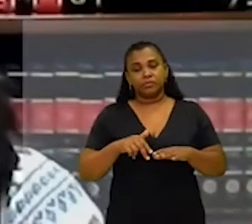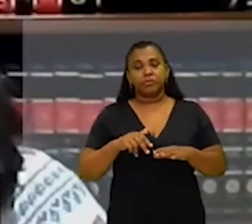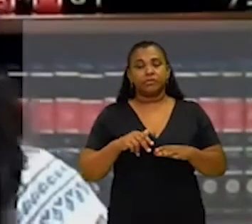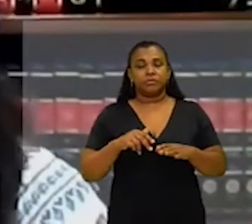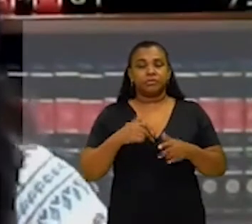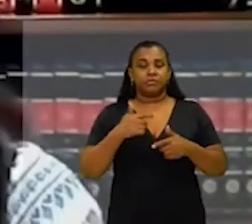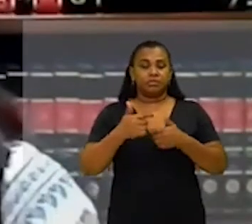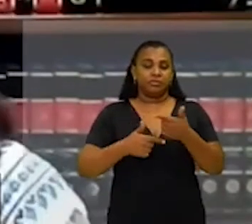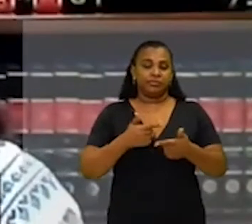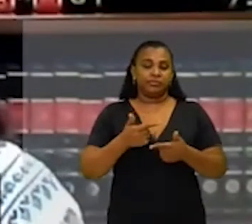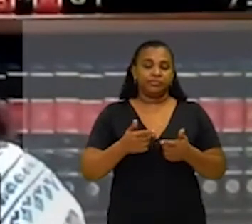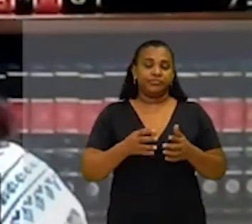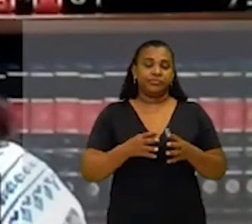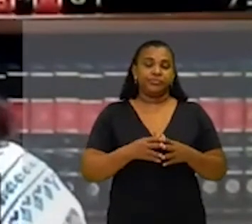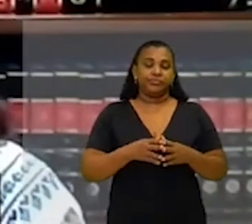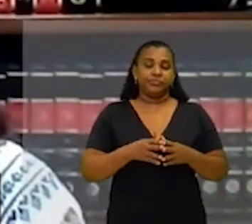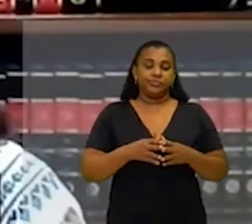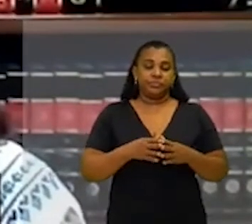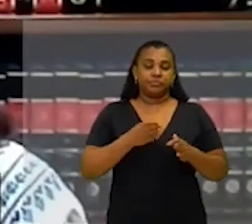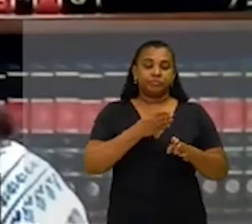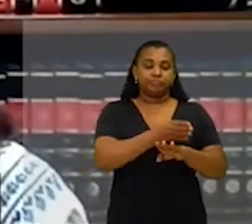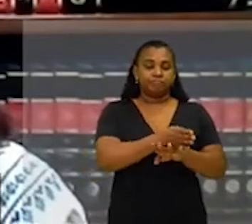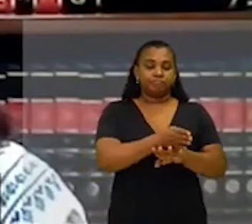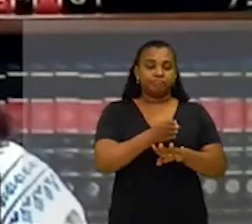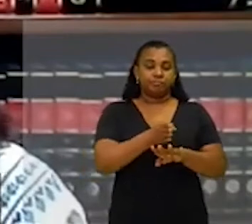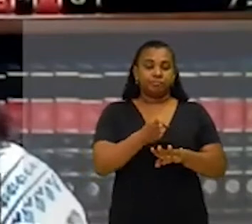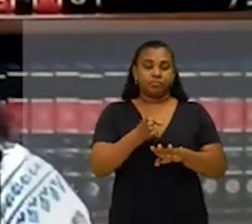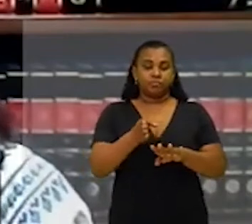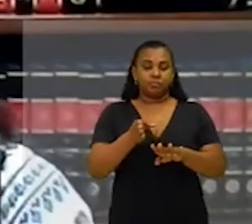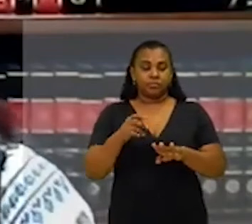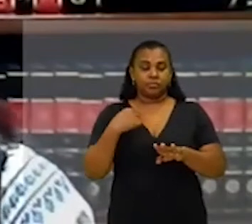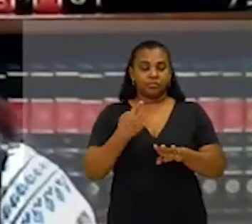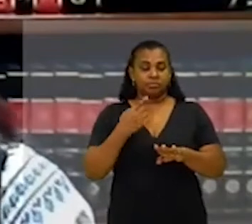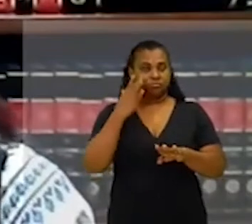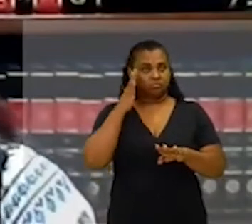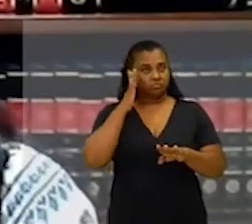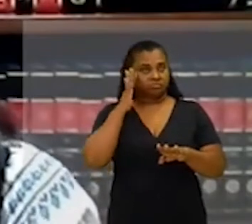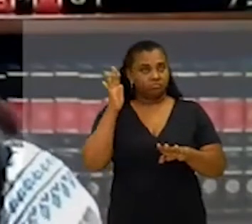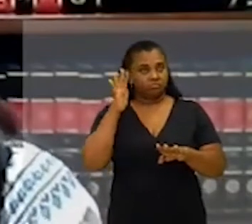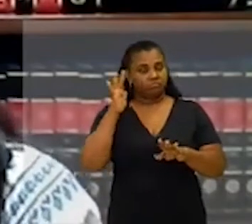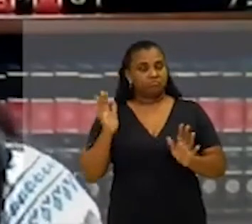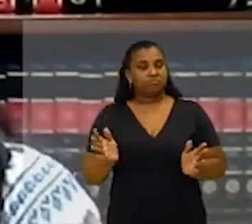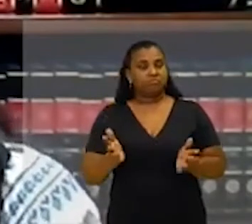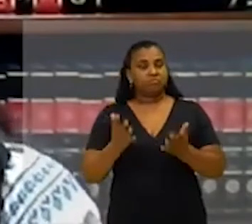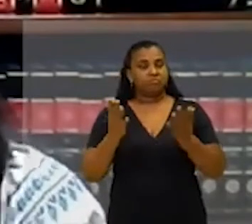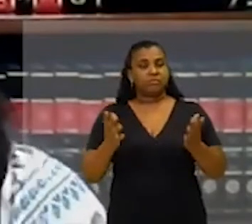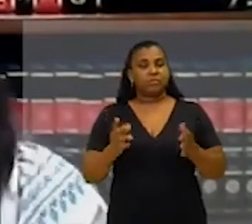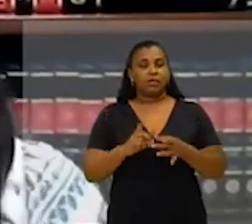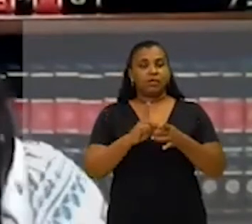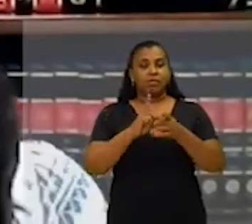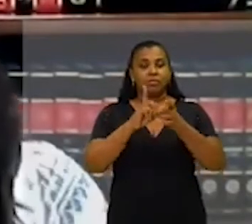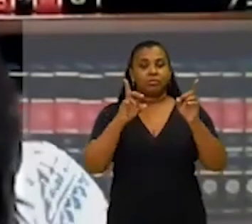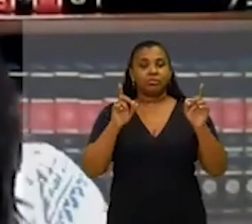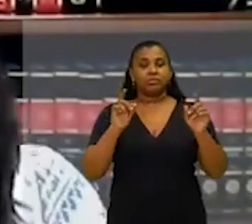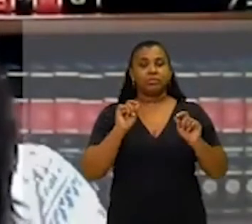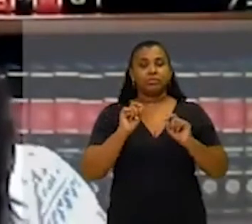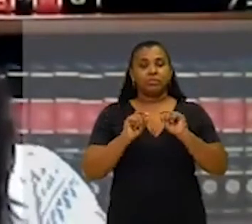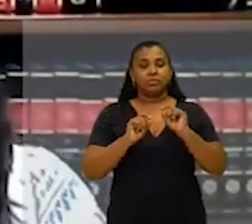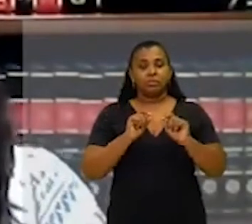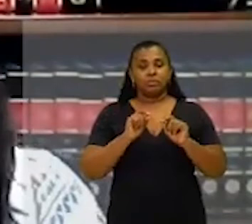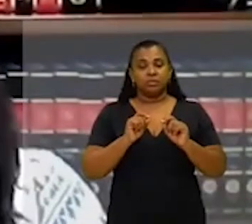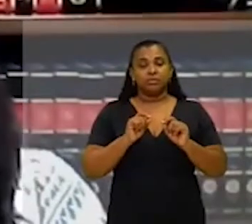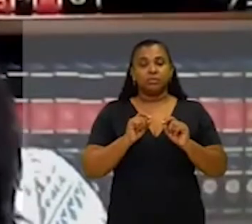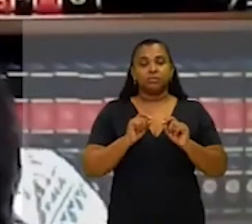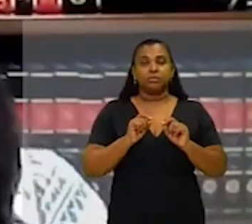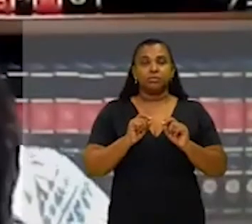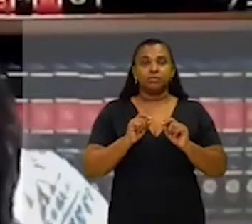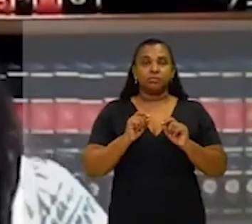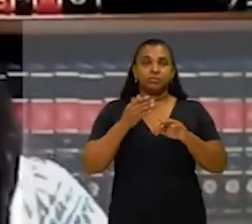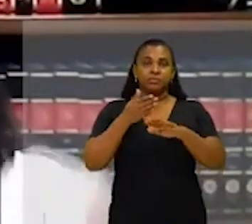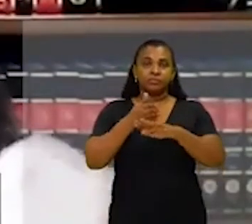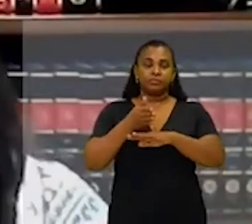o outro caminho que a gente pensa que pode estimular a democracia é é a participação eo